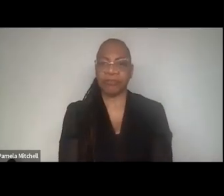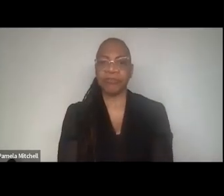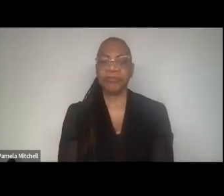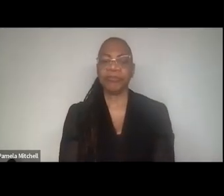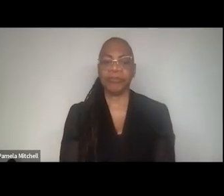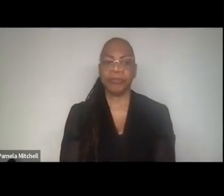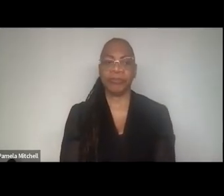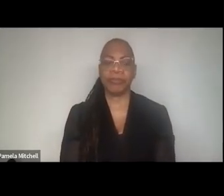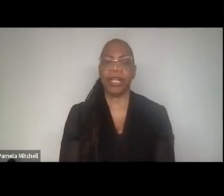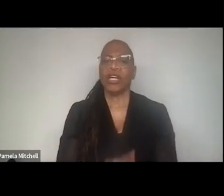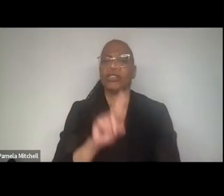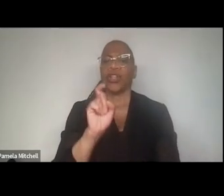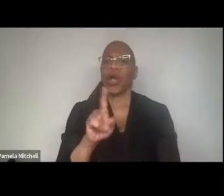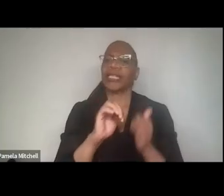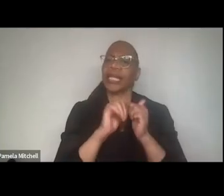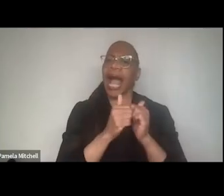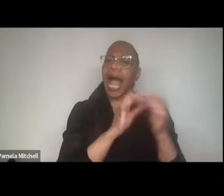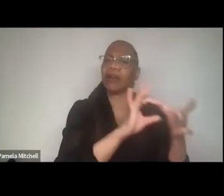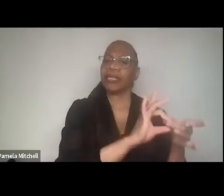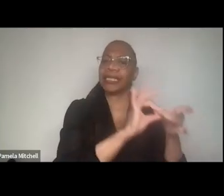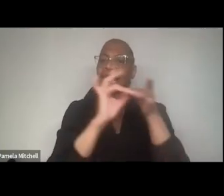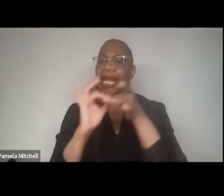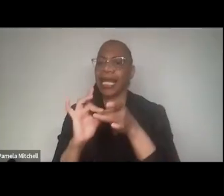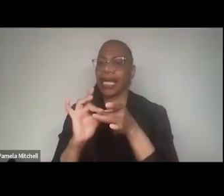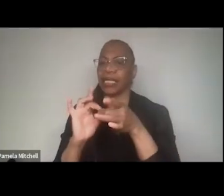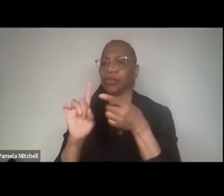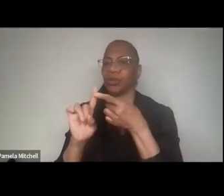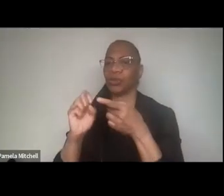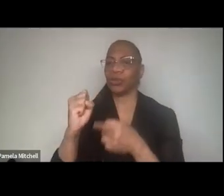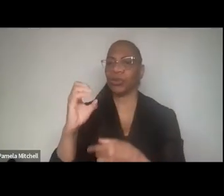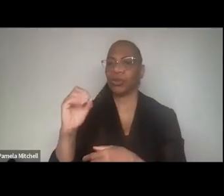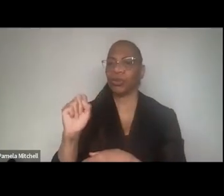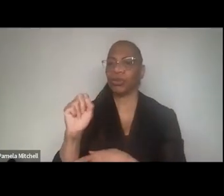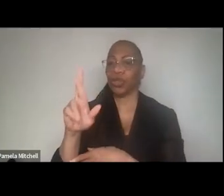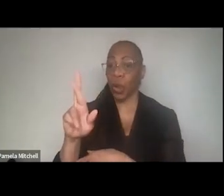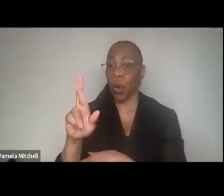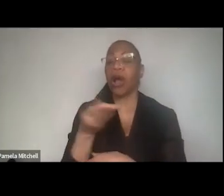Entonces, ¿cómo se vincula esto con SOAR? Creo que vi una pregunta, y algunos de ustedes ya han mencionado casos que han tenido